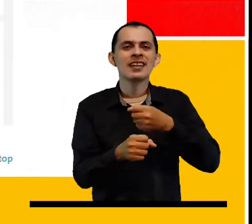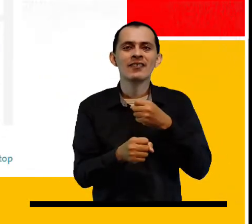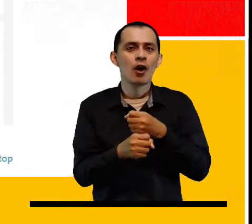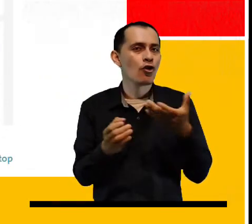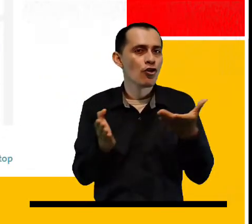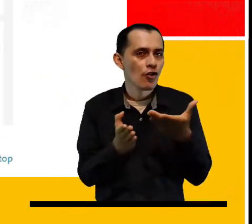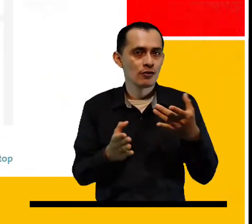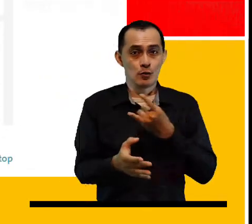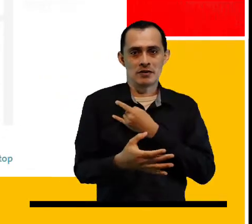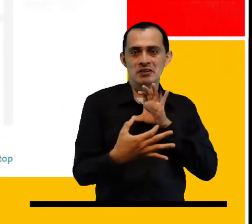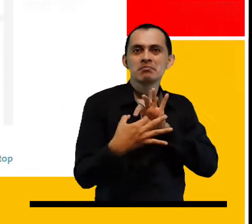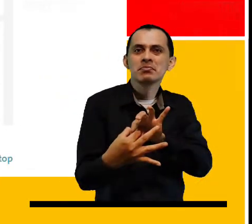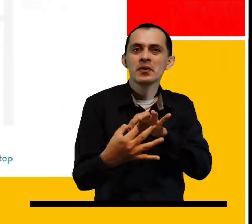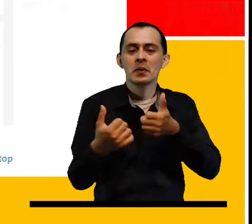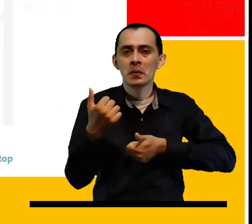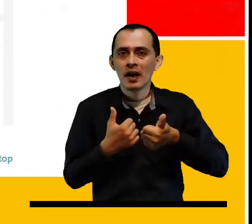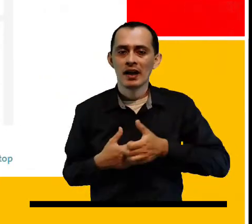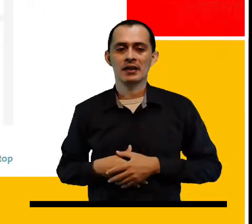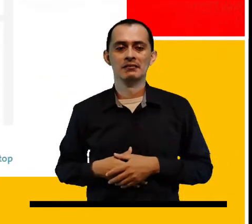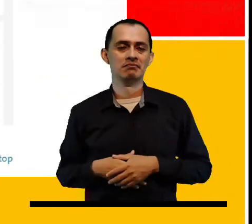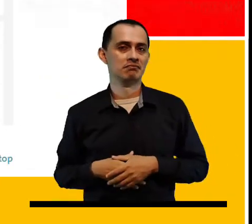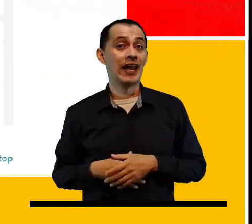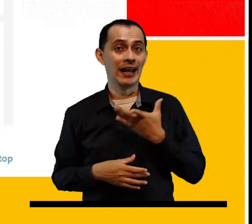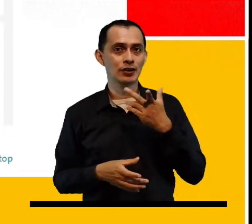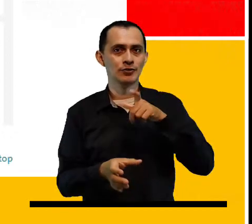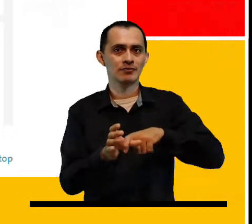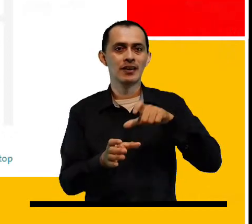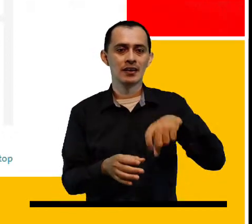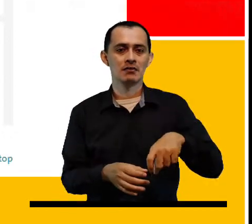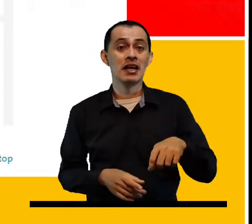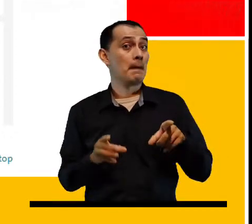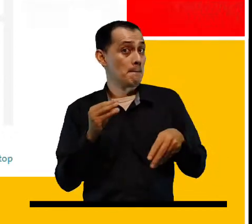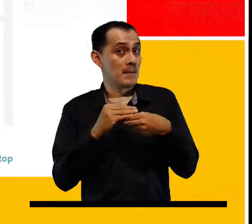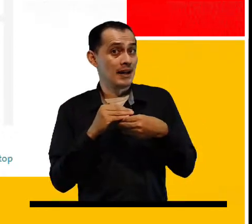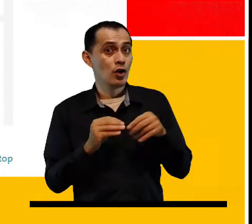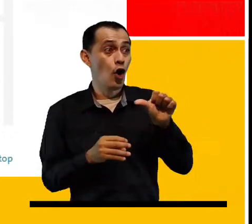opción de que las personas puedan seguirlo, enviarle mensajes en el caso de que los quieran